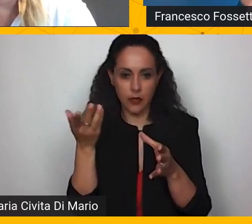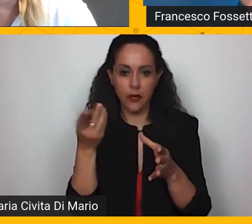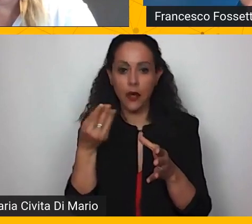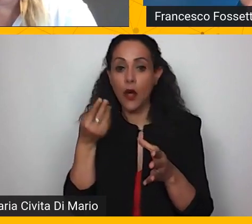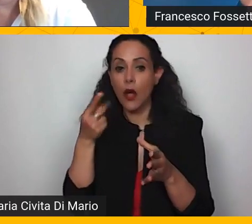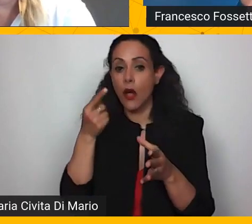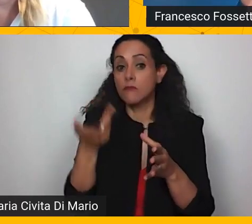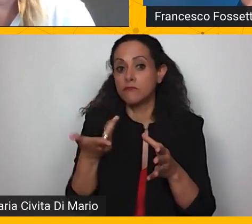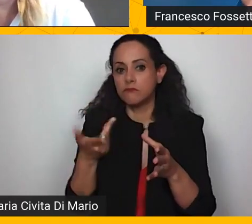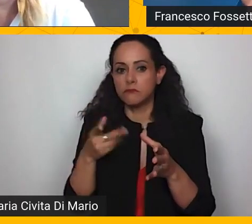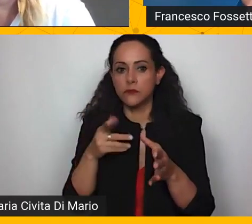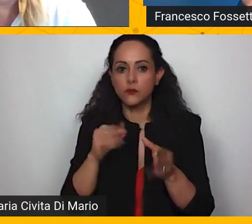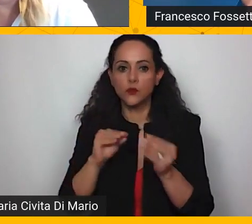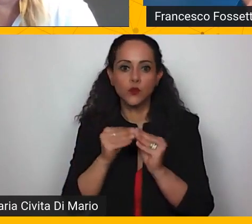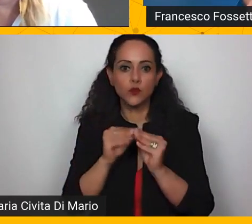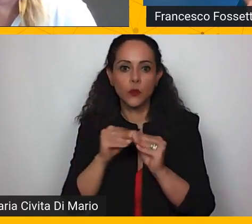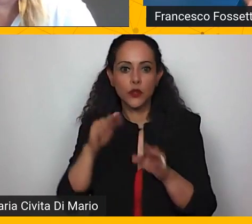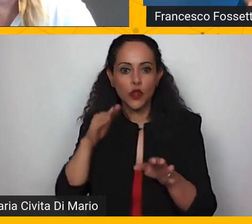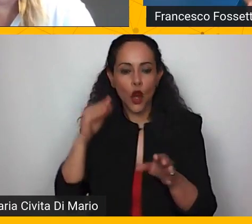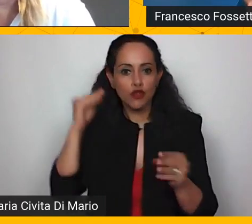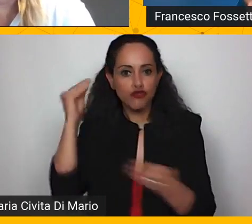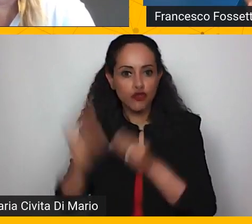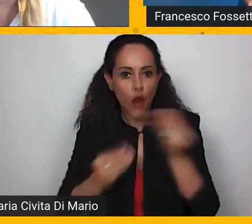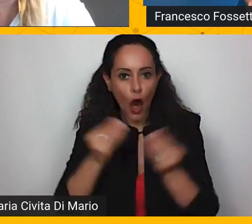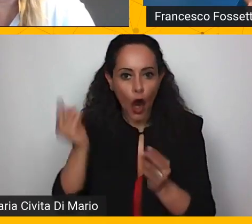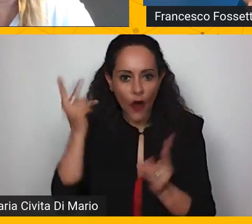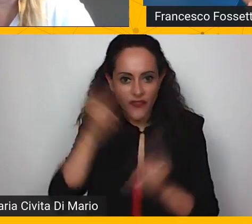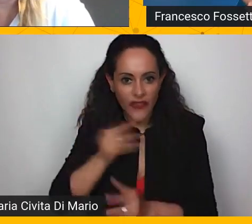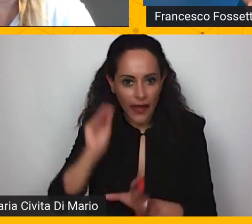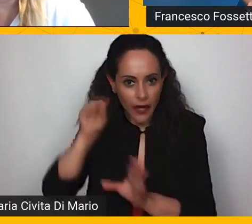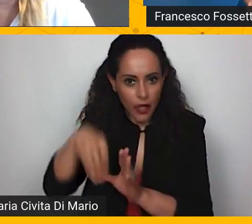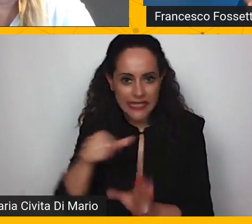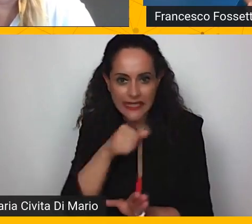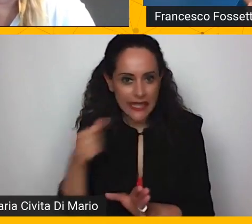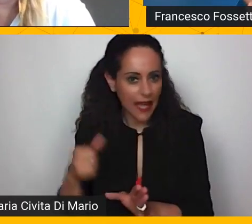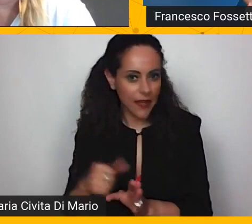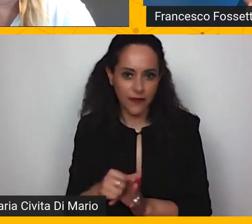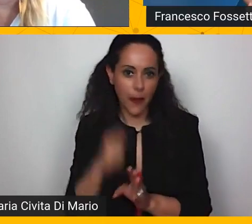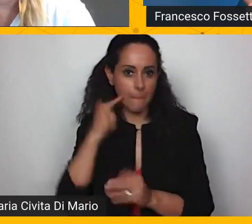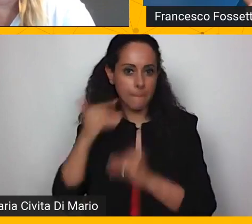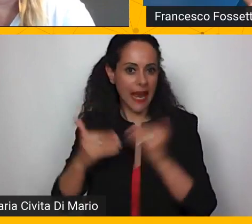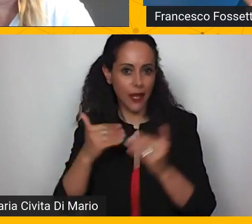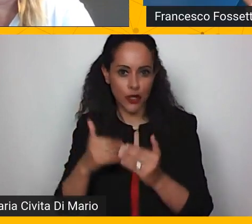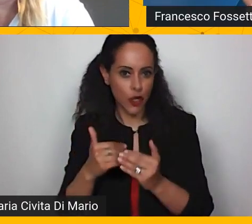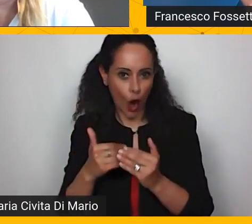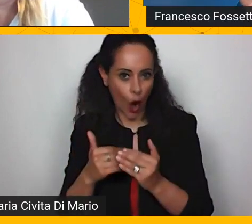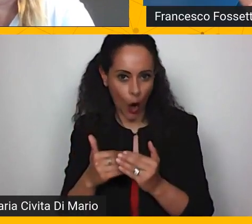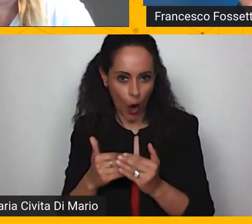non hanno una funzione ludica, quindi non permettono di fatto